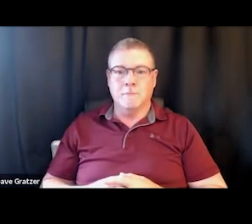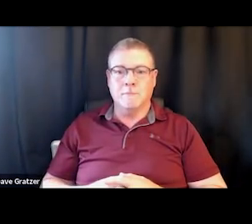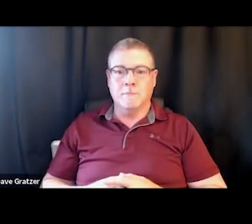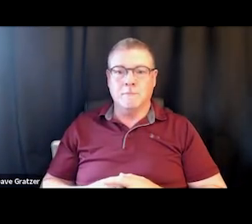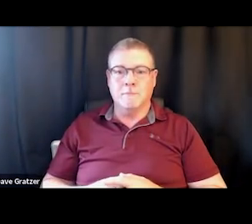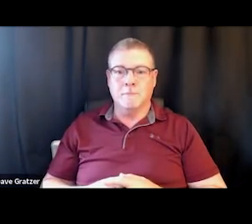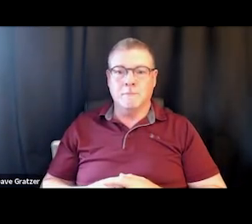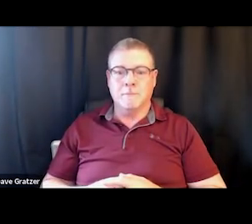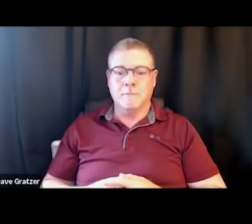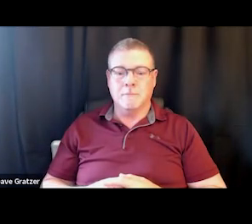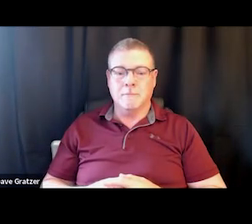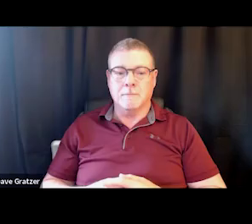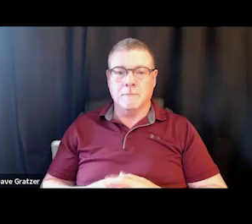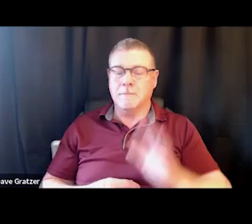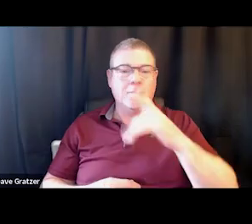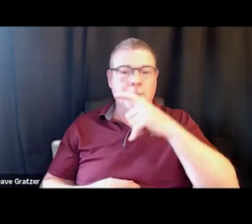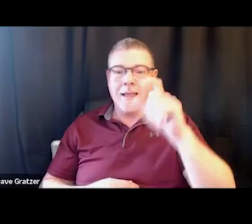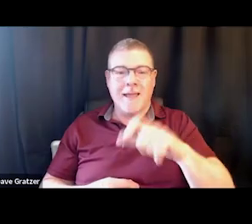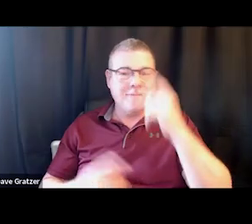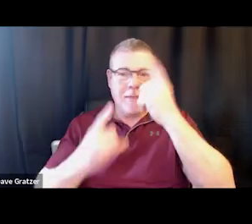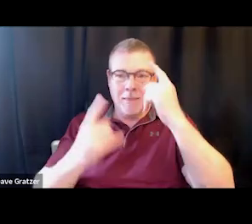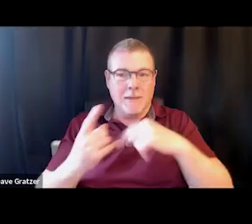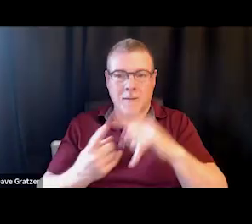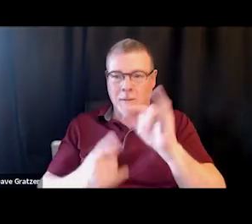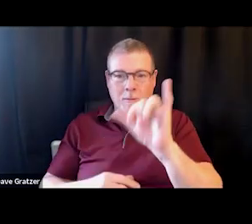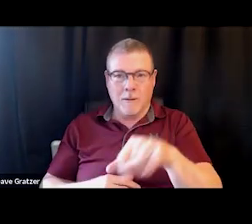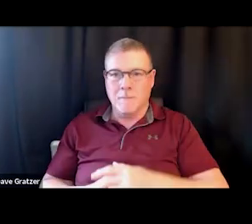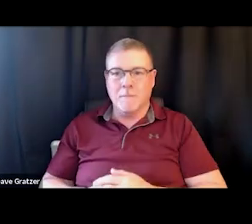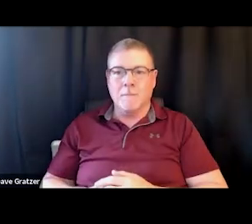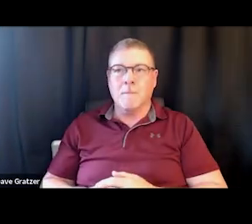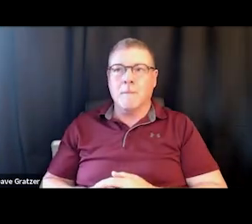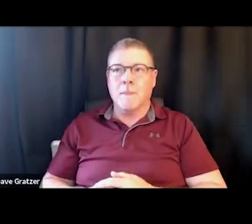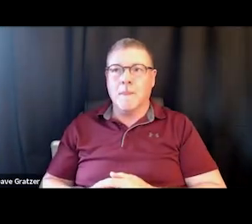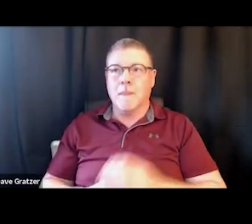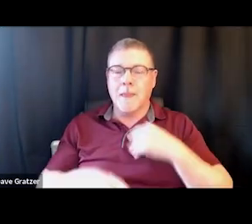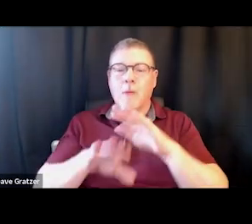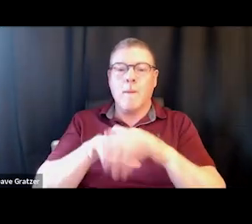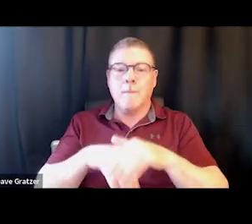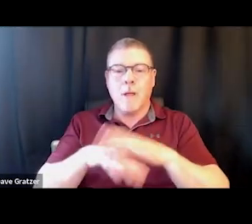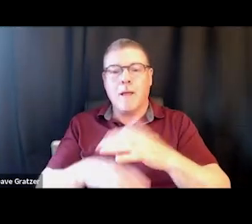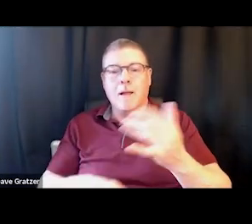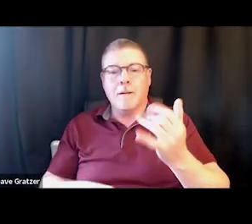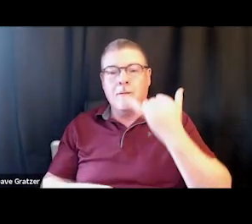[Richard] Oh, no tuve que pensar en eso, Byron. Estaba fingiendo como si estuviera en una llamada contigo.